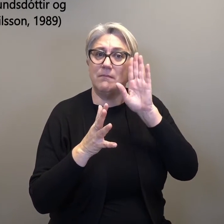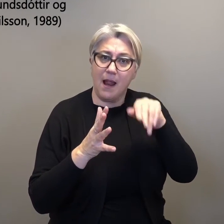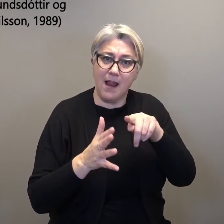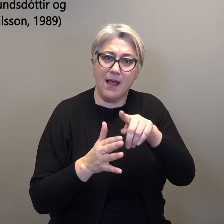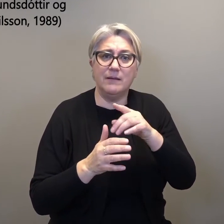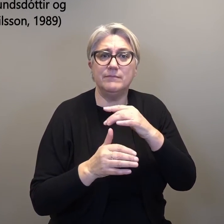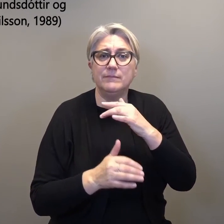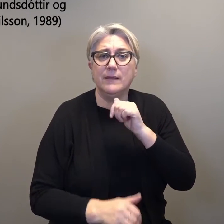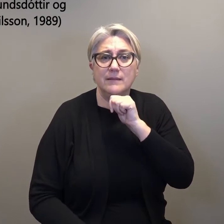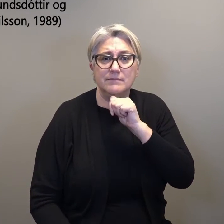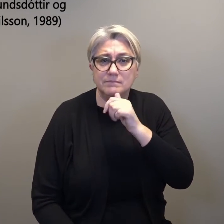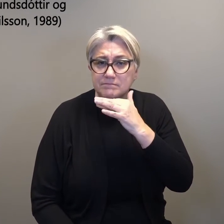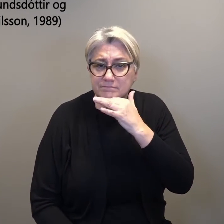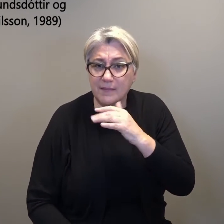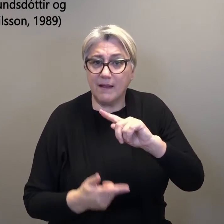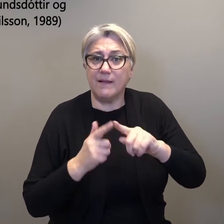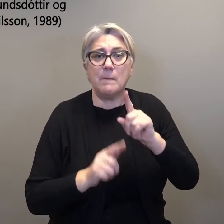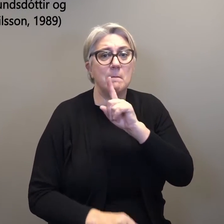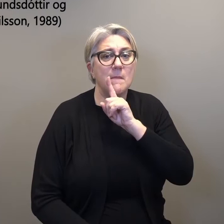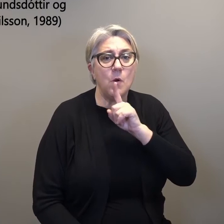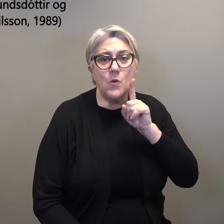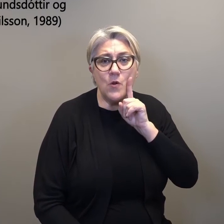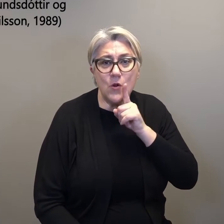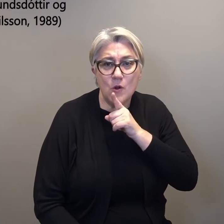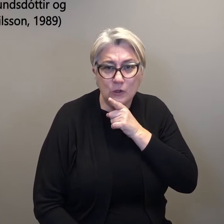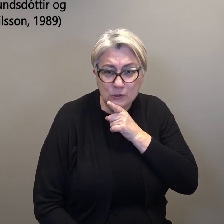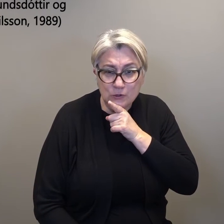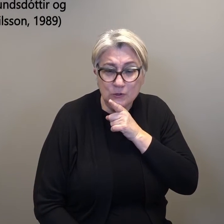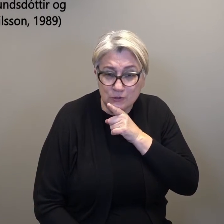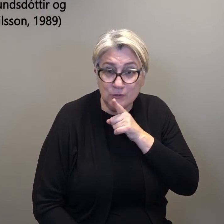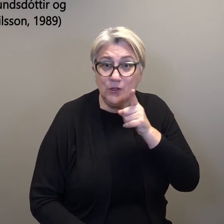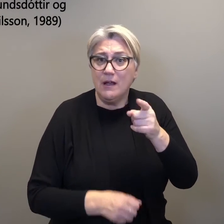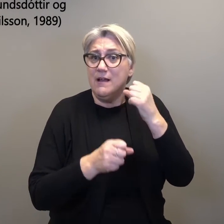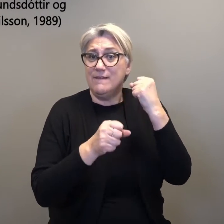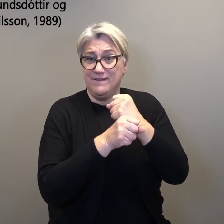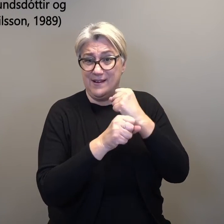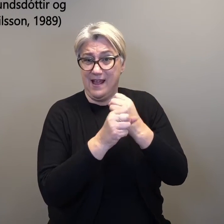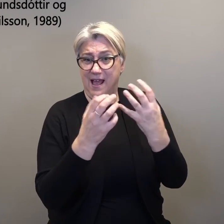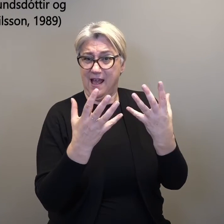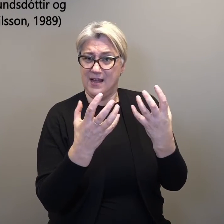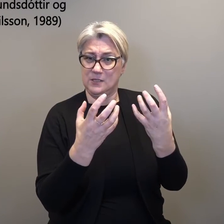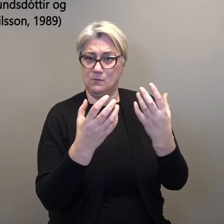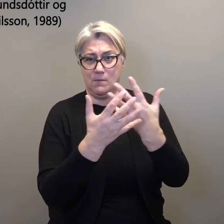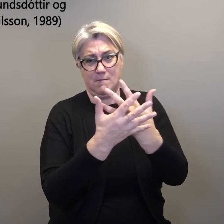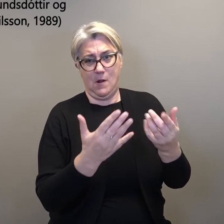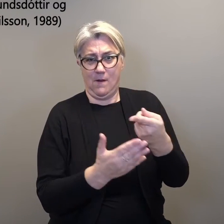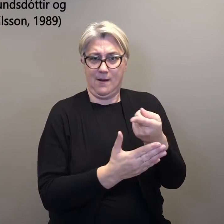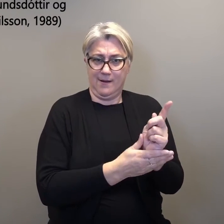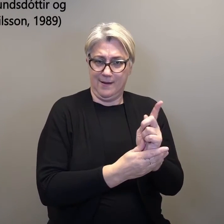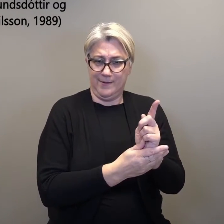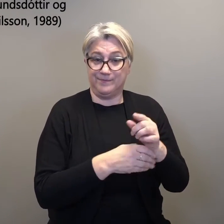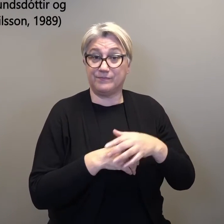mállitlir eða mállausir voru og vinna að hagsmunamálum þeirra.